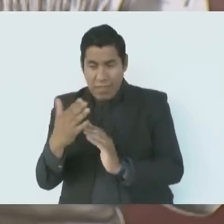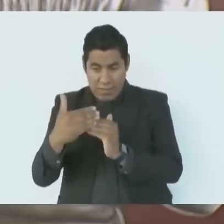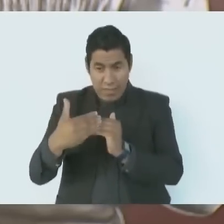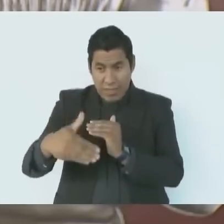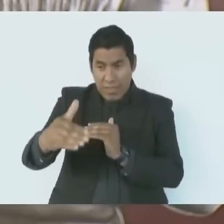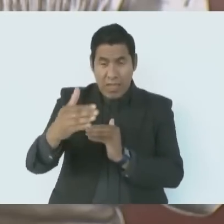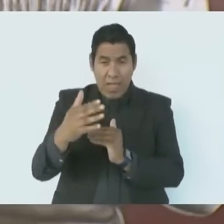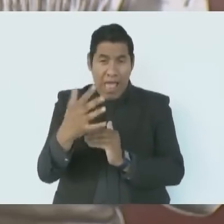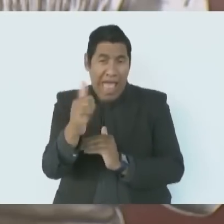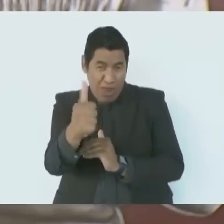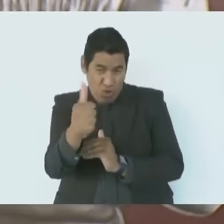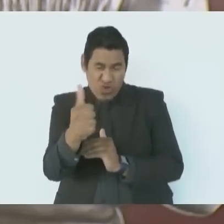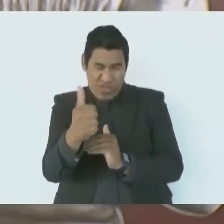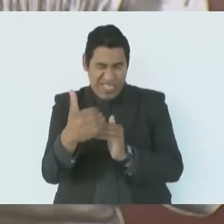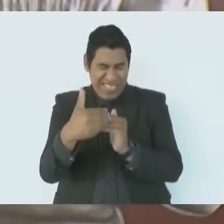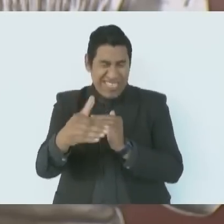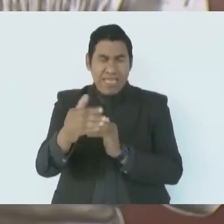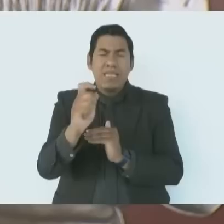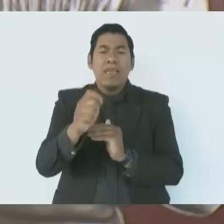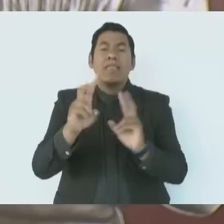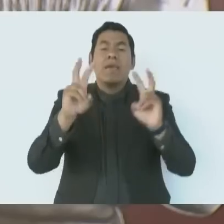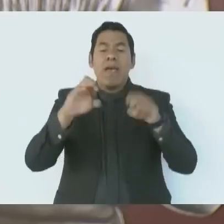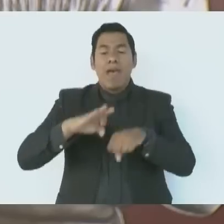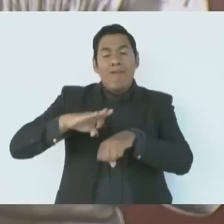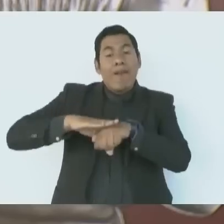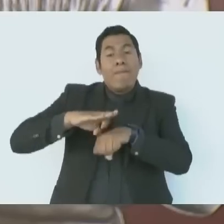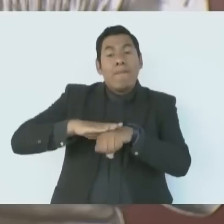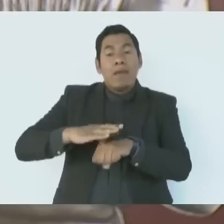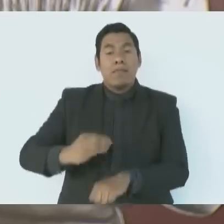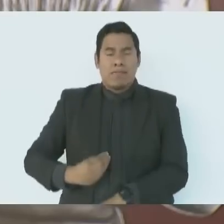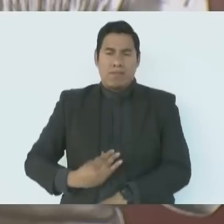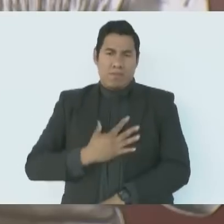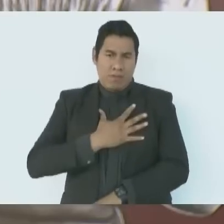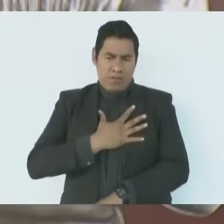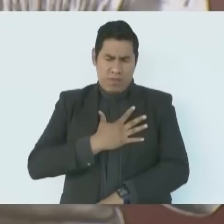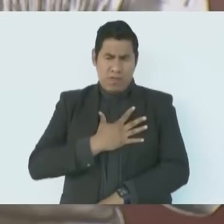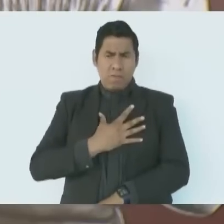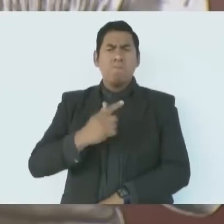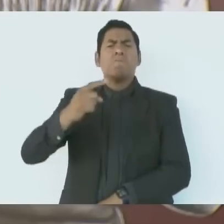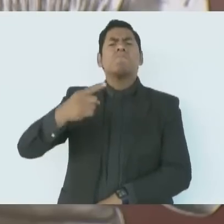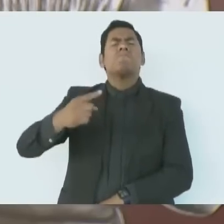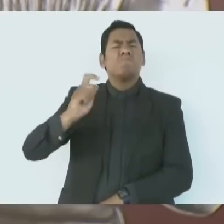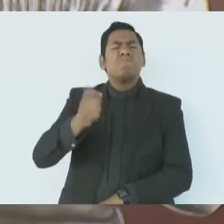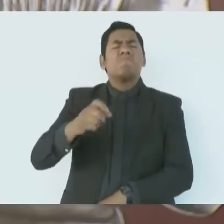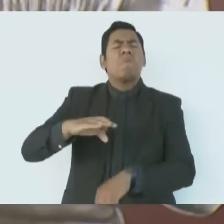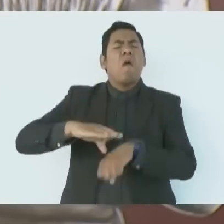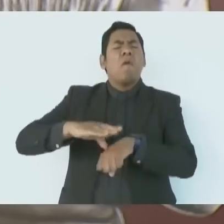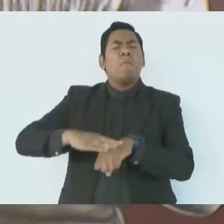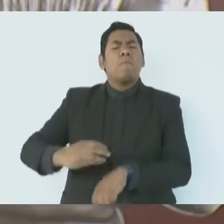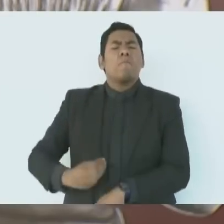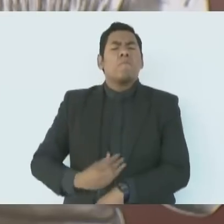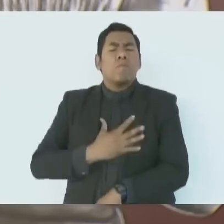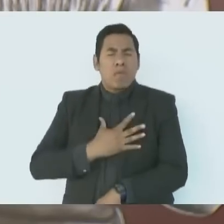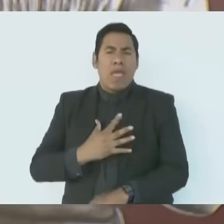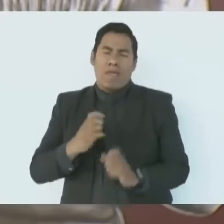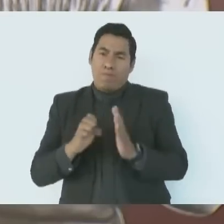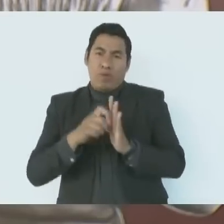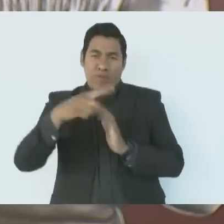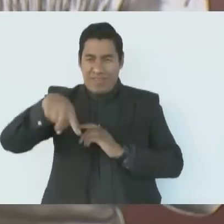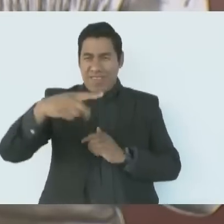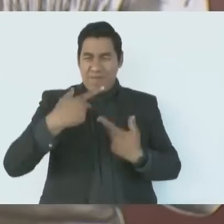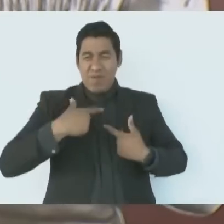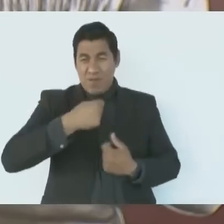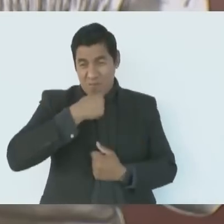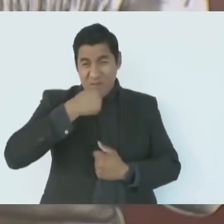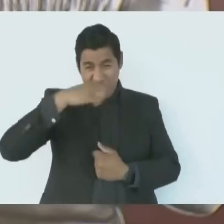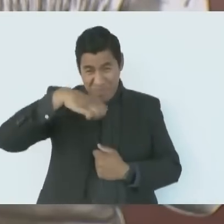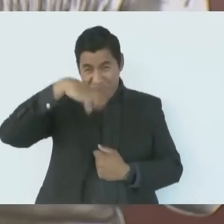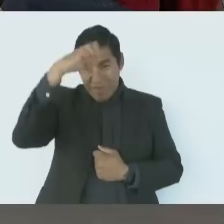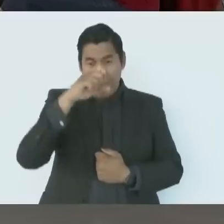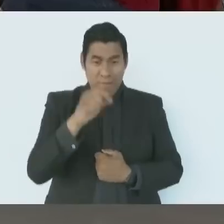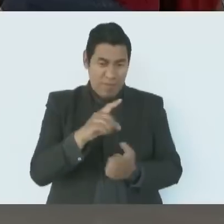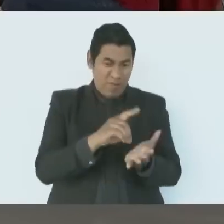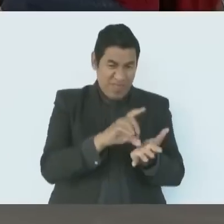Farmacias del bienestar donde los adultos mayores y personas con discapacidad van a poder ir por sus